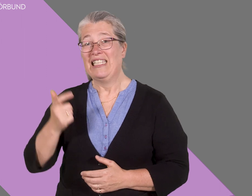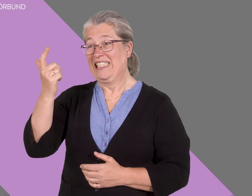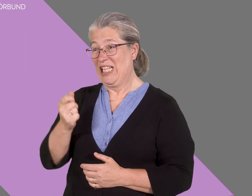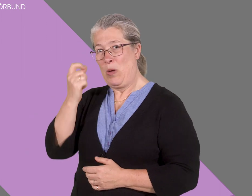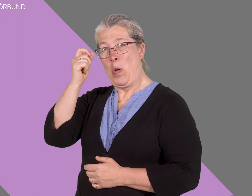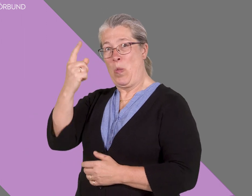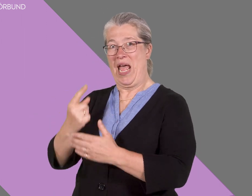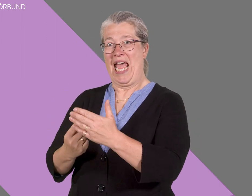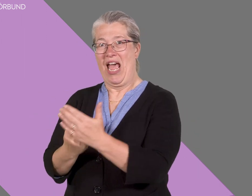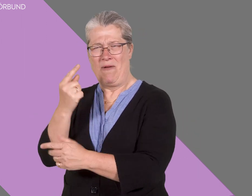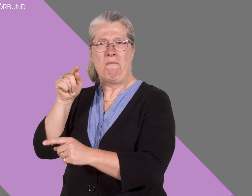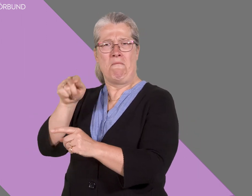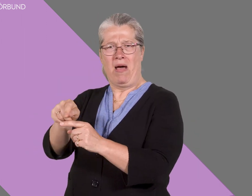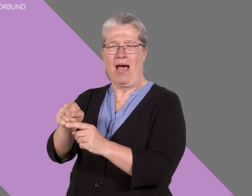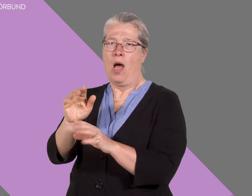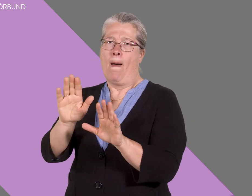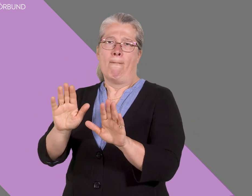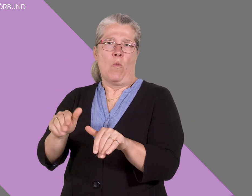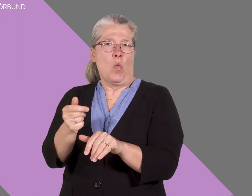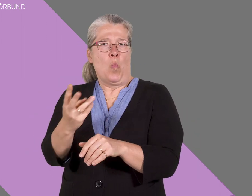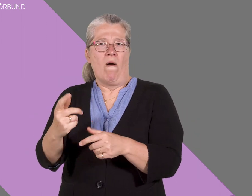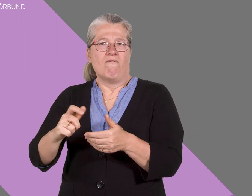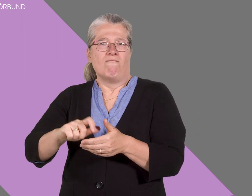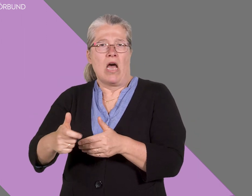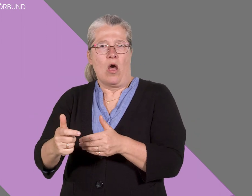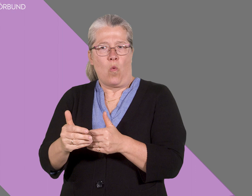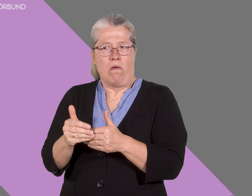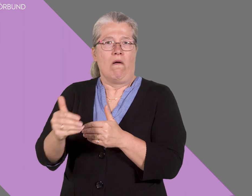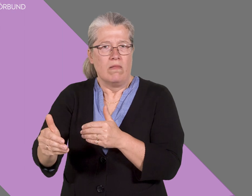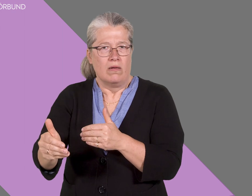Det är bara några veckor till seniorernas kulturevenemang!